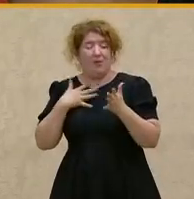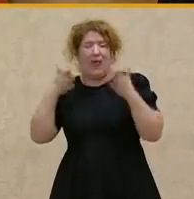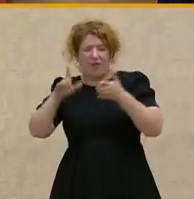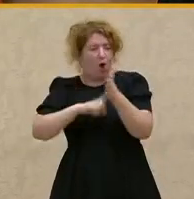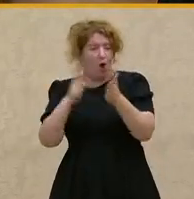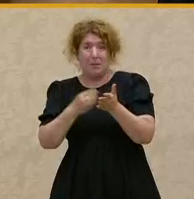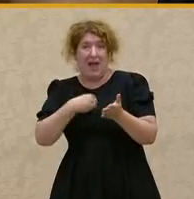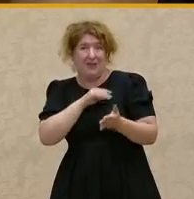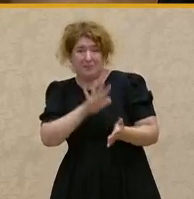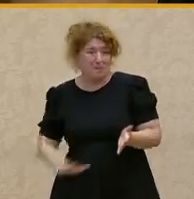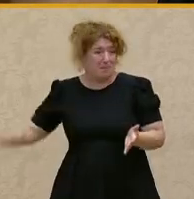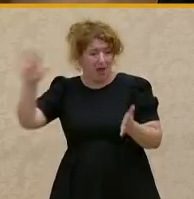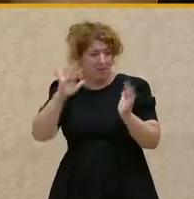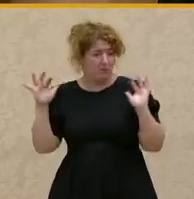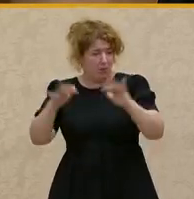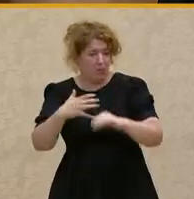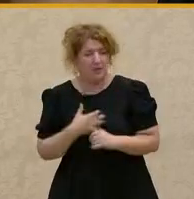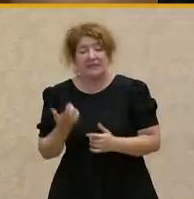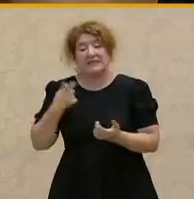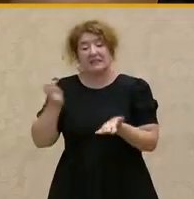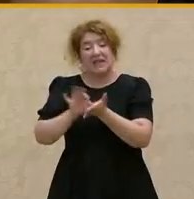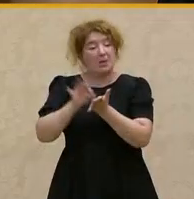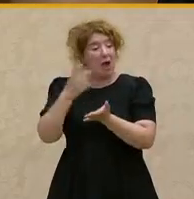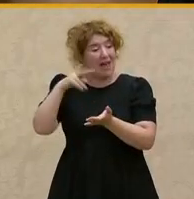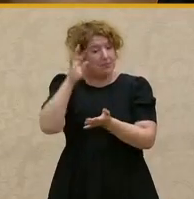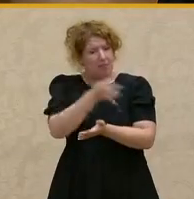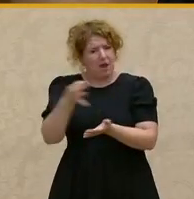para establecer servicios especializados como lo que decíamos: los programas de vida independiente,